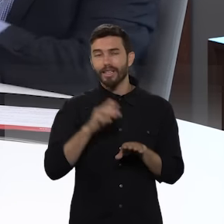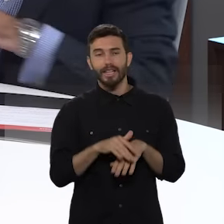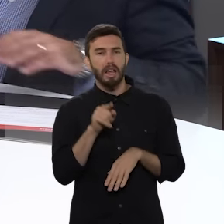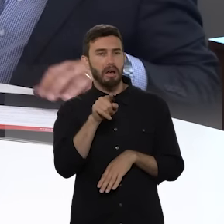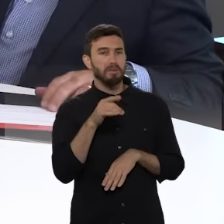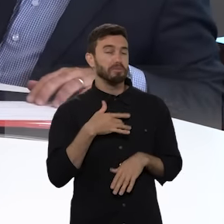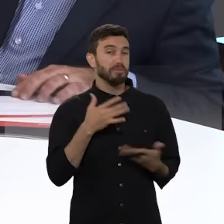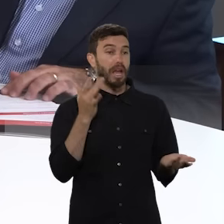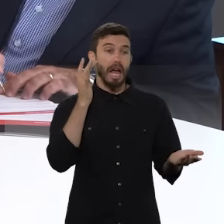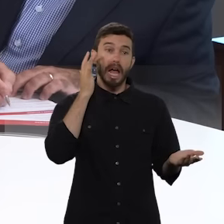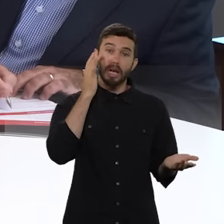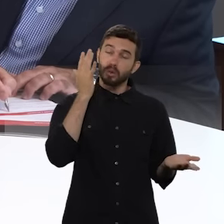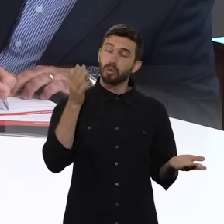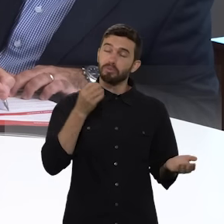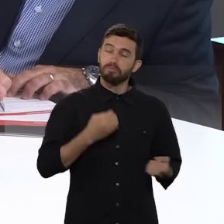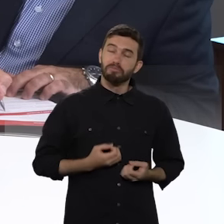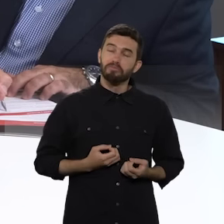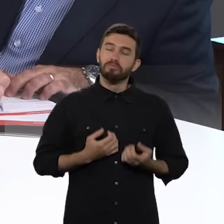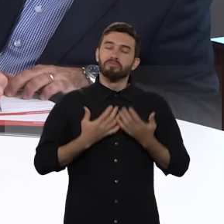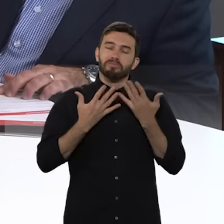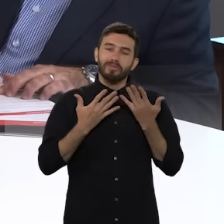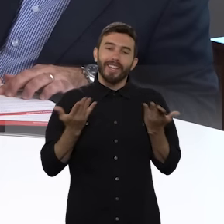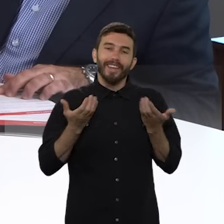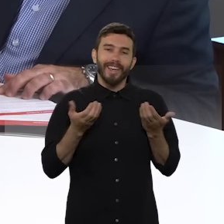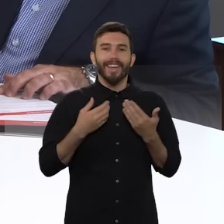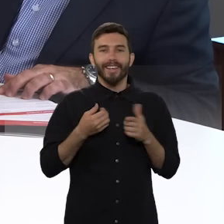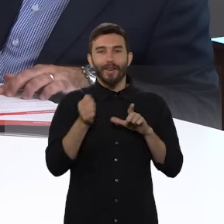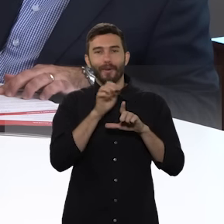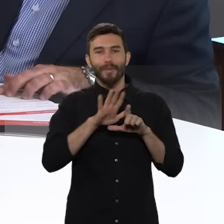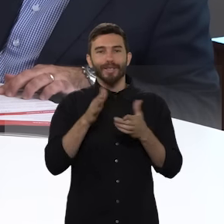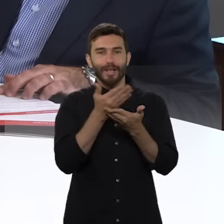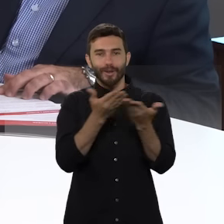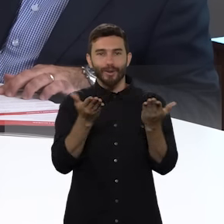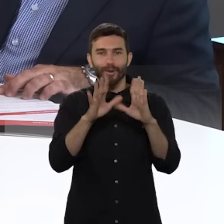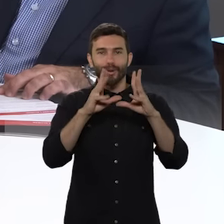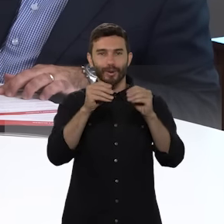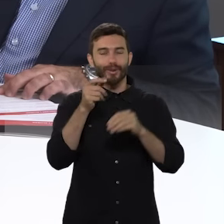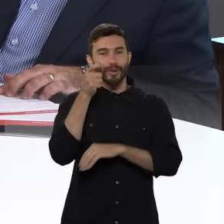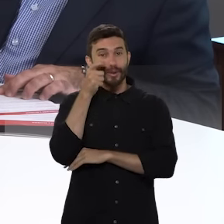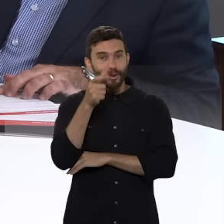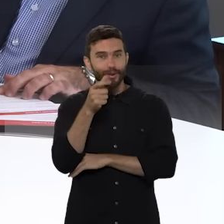algo que você tenha achado inspirador e queira dividir aqui com os nossos ouvintes.